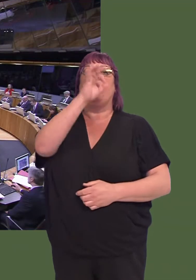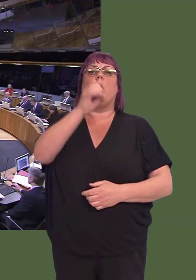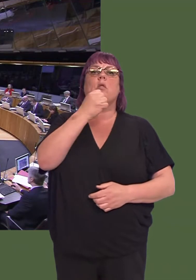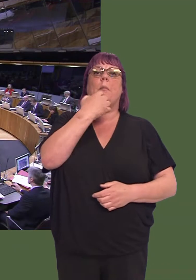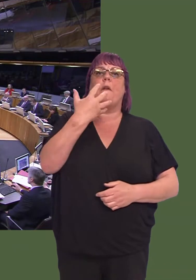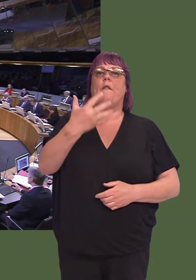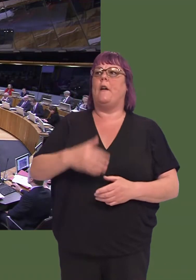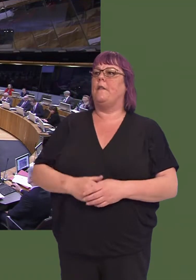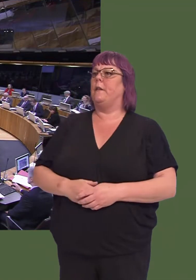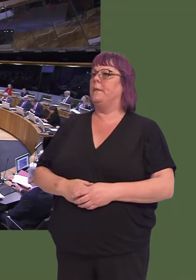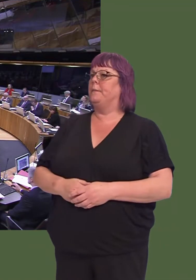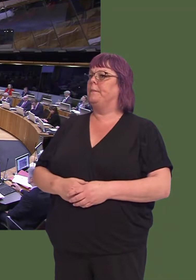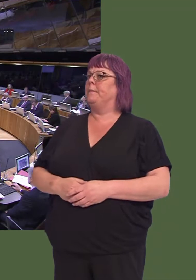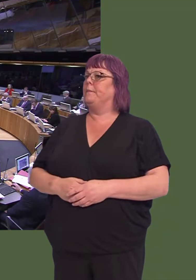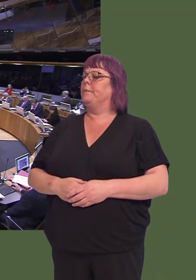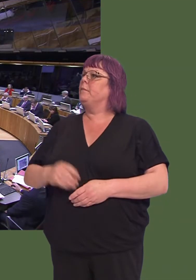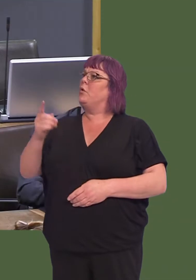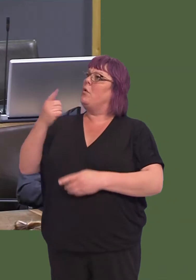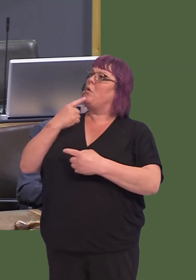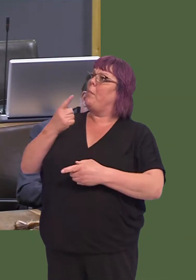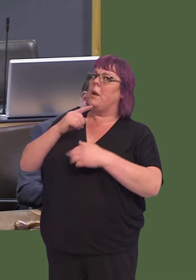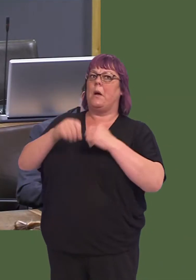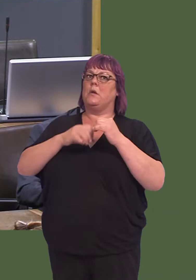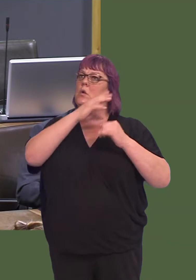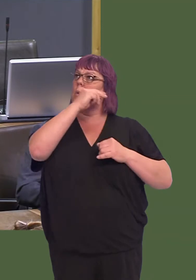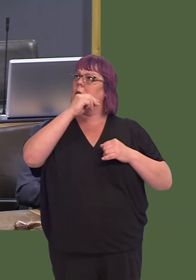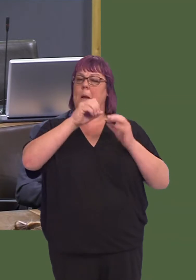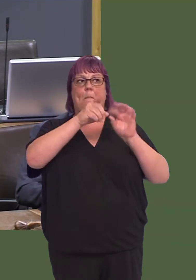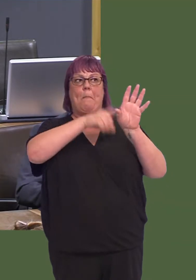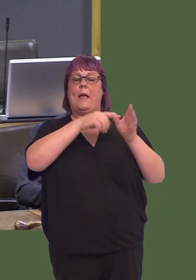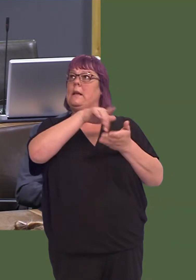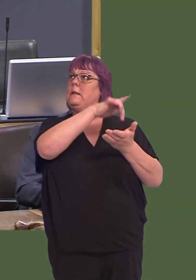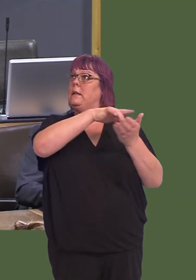A wnaiff y Prif Weinidog roi'r wybodaeth ddiweddaraf am fargen dinas-ranbarth Bae Abertawe? OAQ52203 Carwyn Jones AM: Yes.